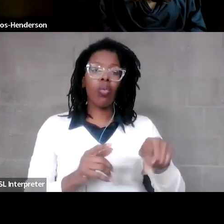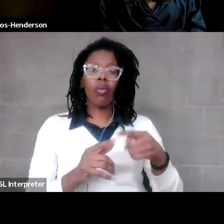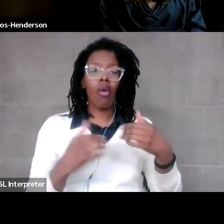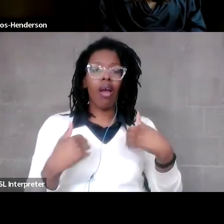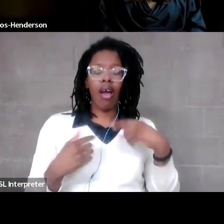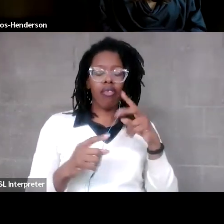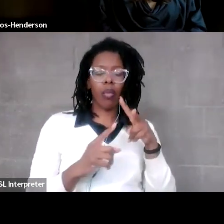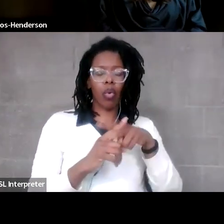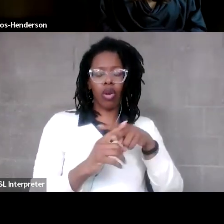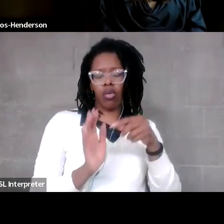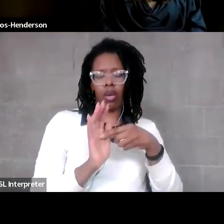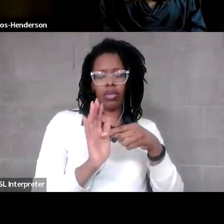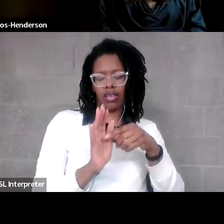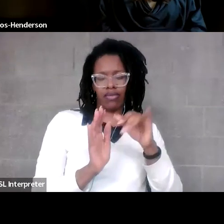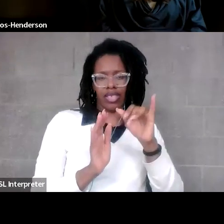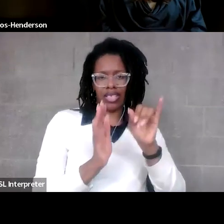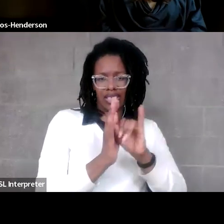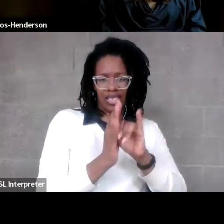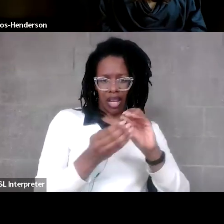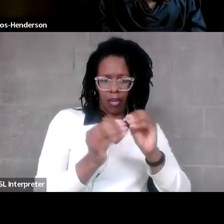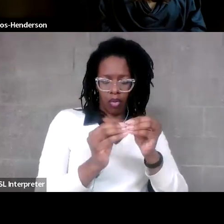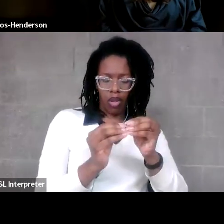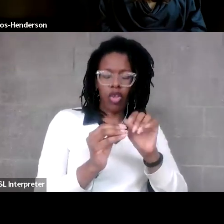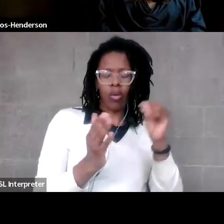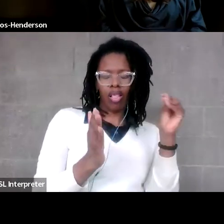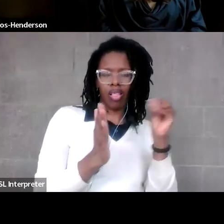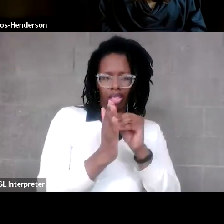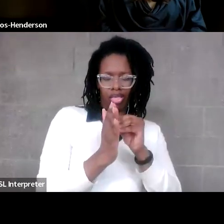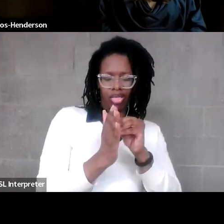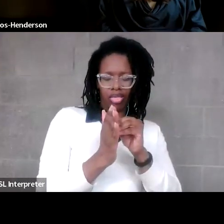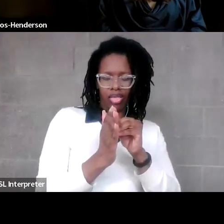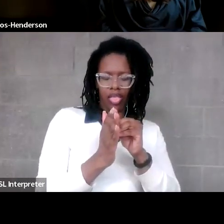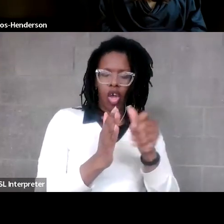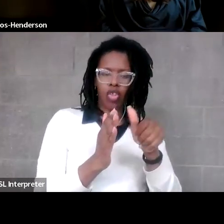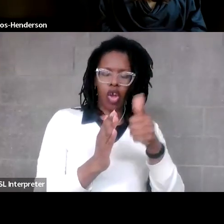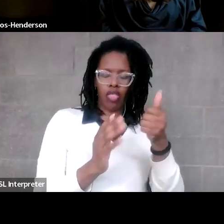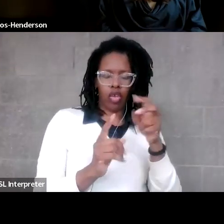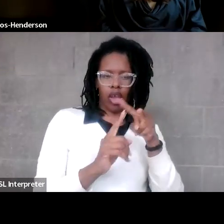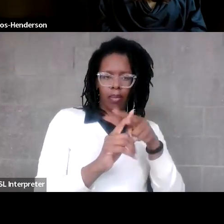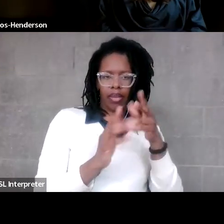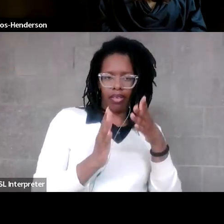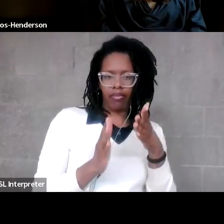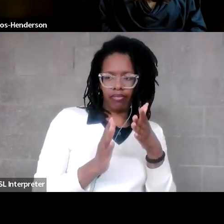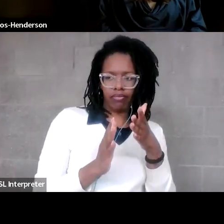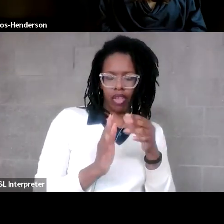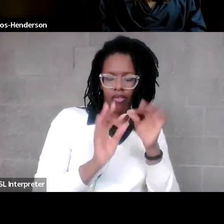eso es lo que pones en el formulario 1696. Habrá un formulario que completarás con el solicitante, que ellos verán y firmarán